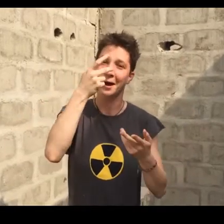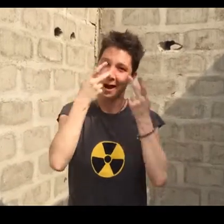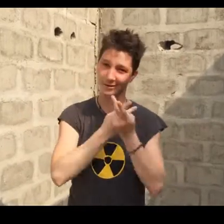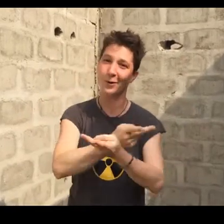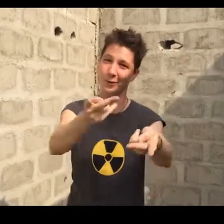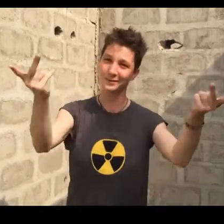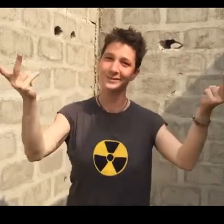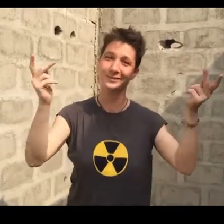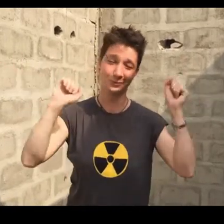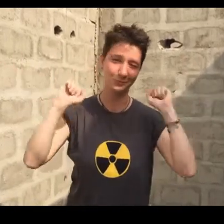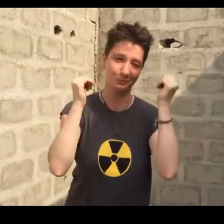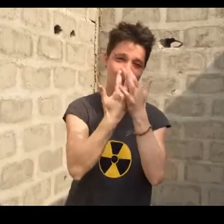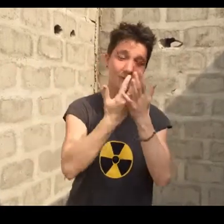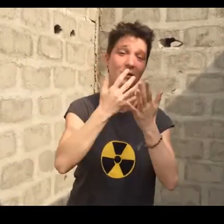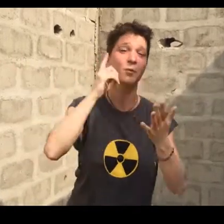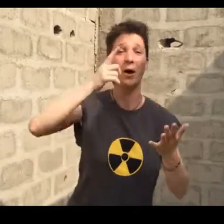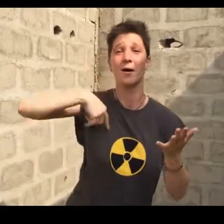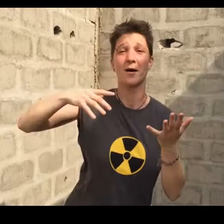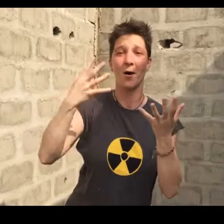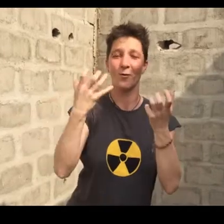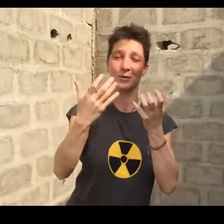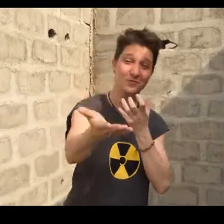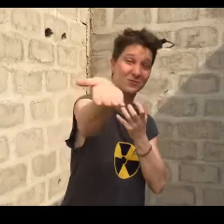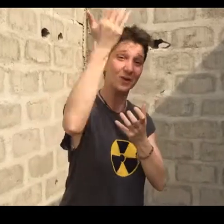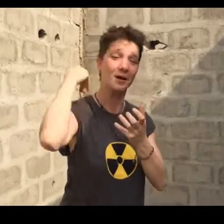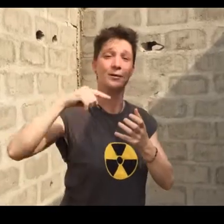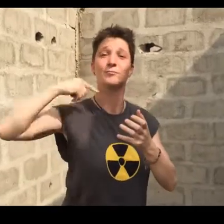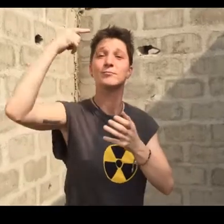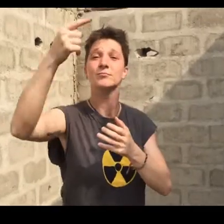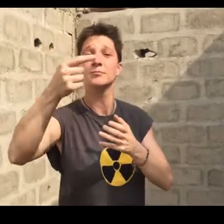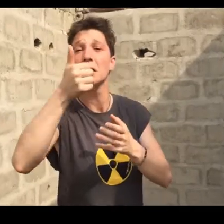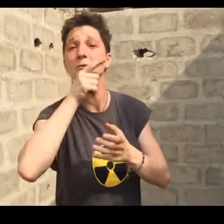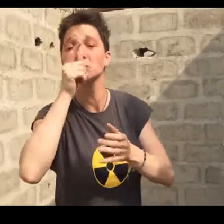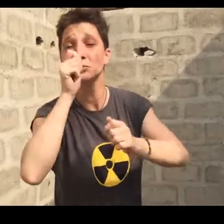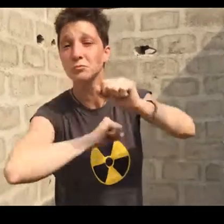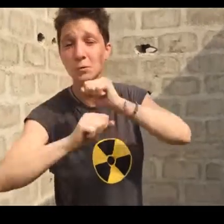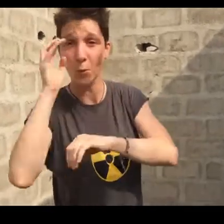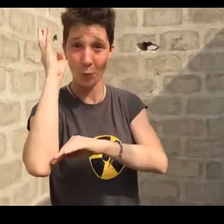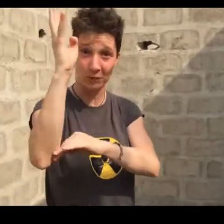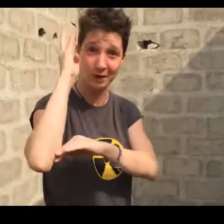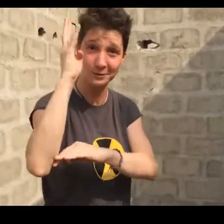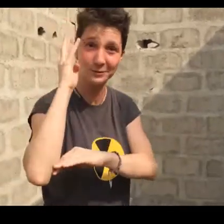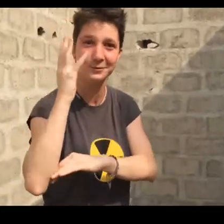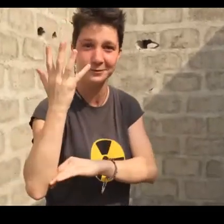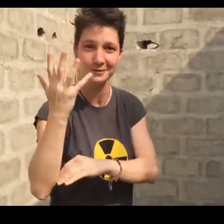nous vous annoncerons la surprise. parce que nous avons envie que vous participez à une prochaine conférence que nous organiserons un jour.